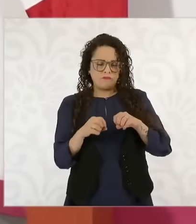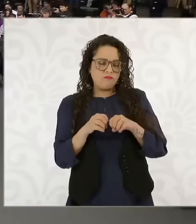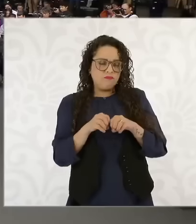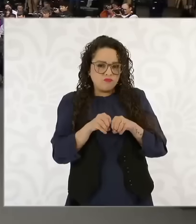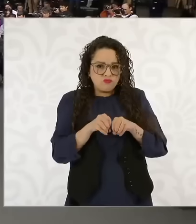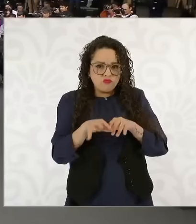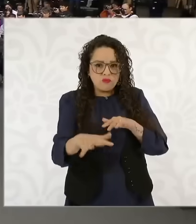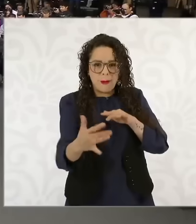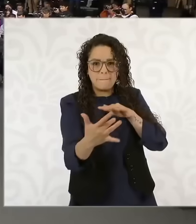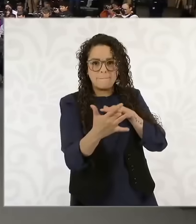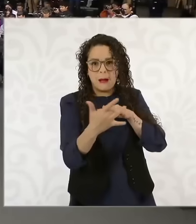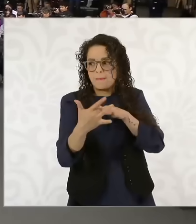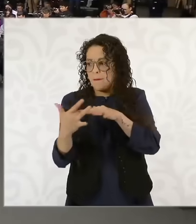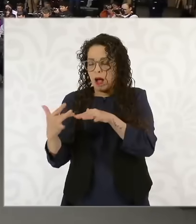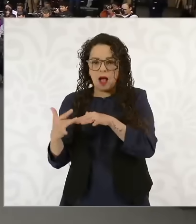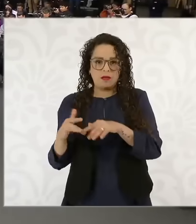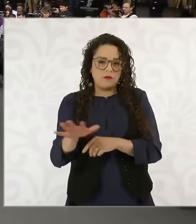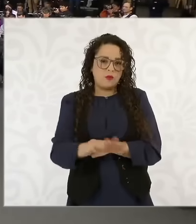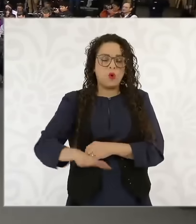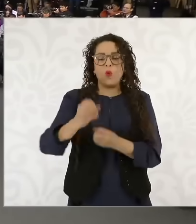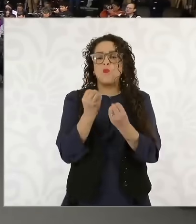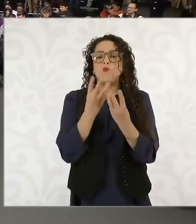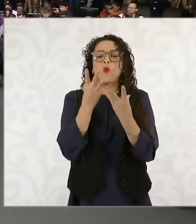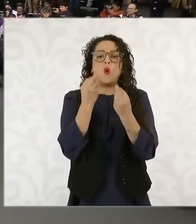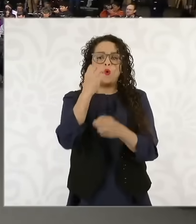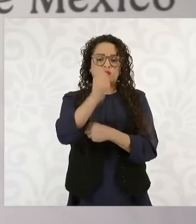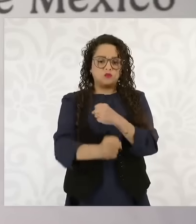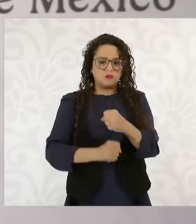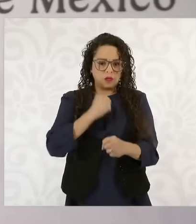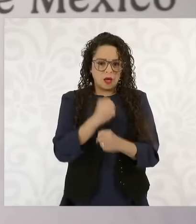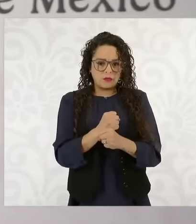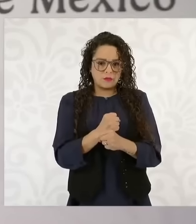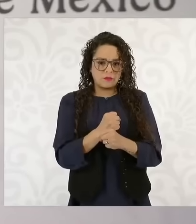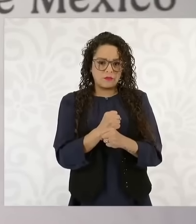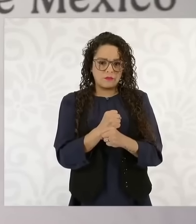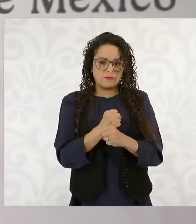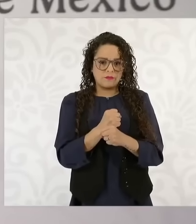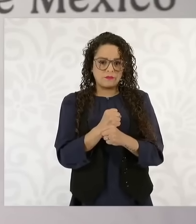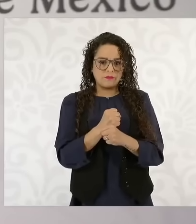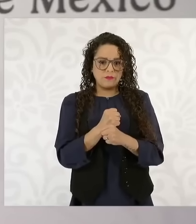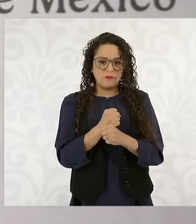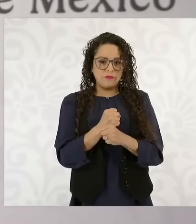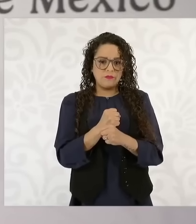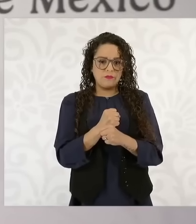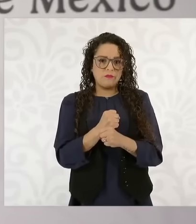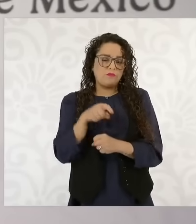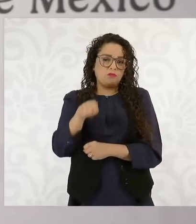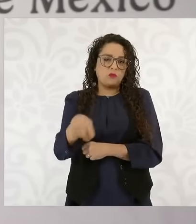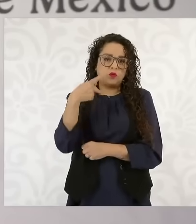La interconexión a la península durante años. La península tenía su propia red, sus propias